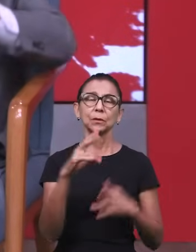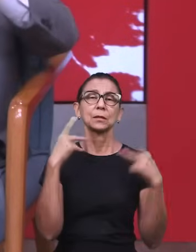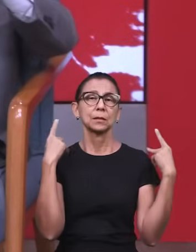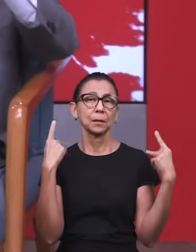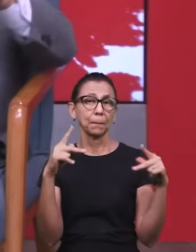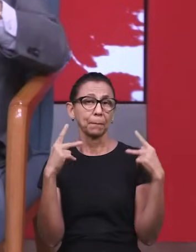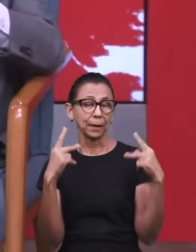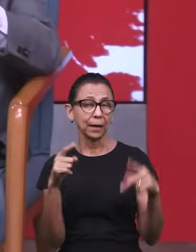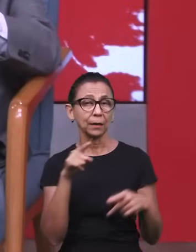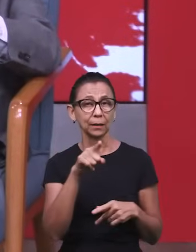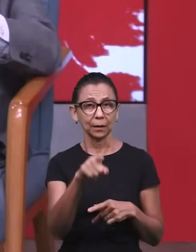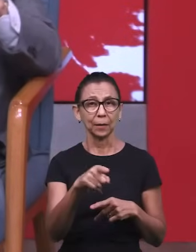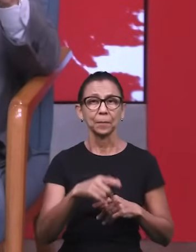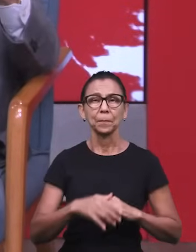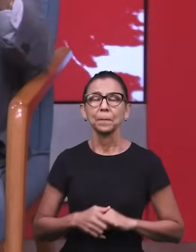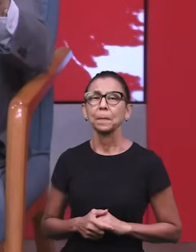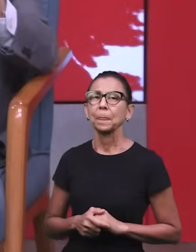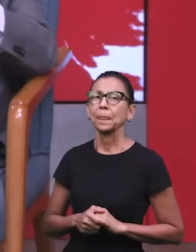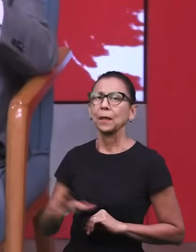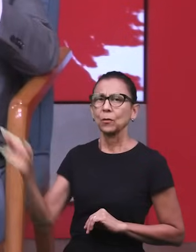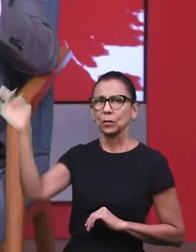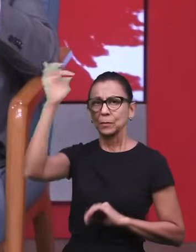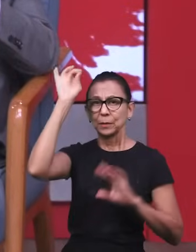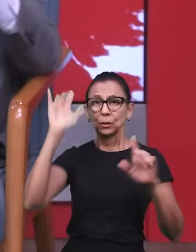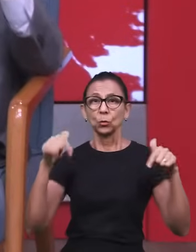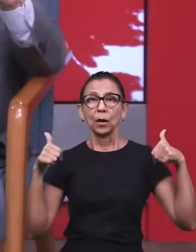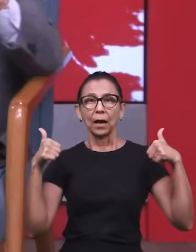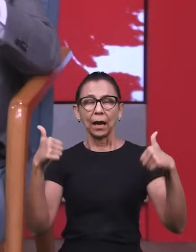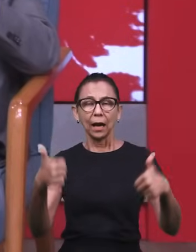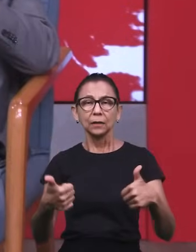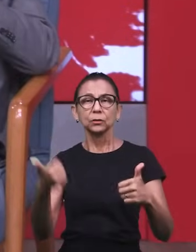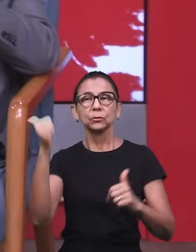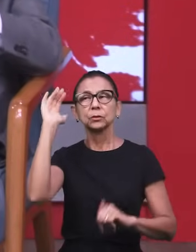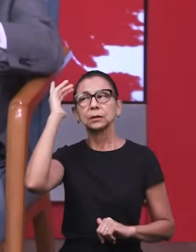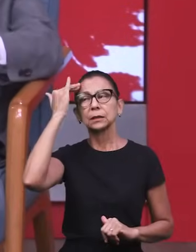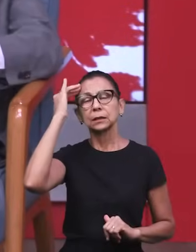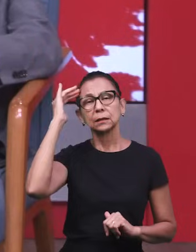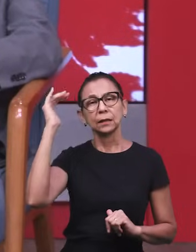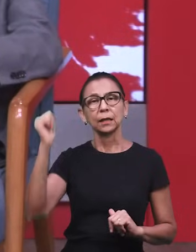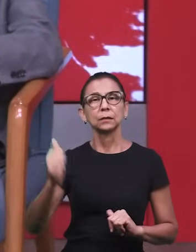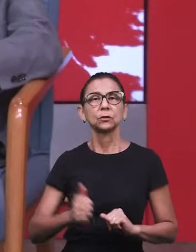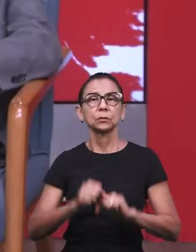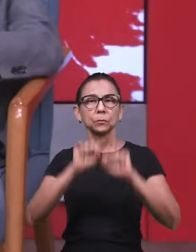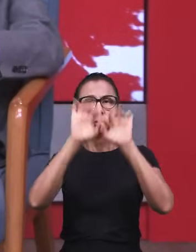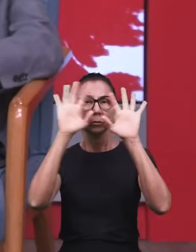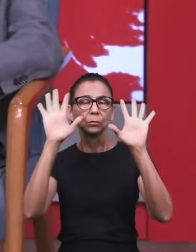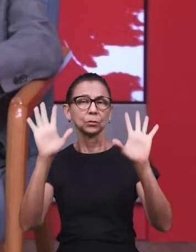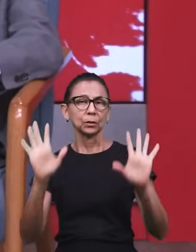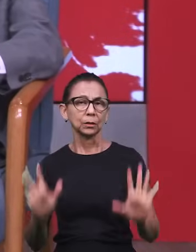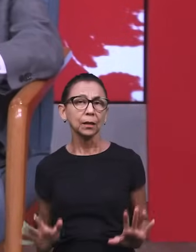qualquer pregação que você faz você identifica o projeto completo e o projeto completo na Bíblia é